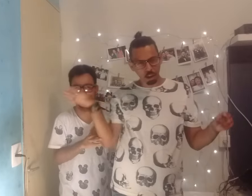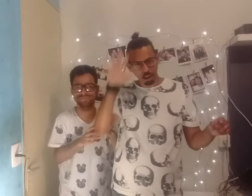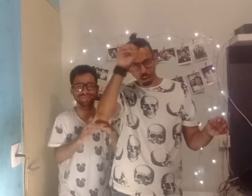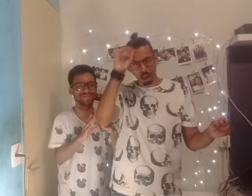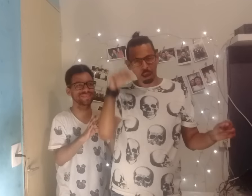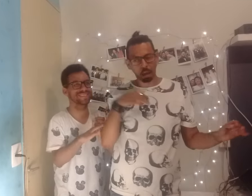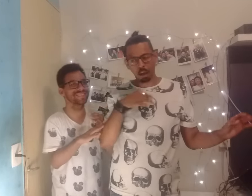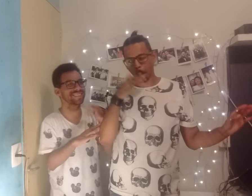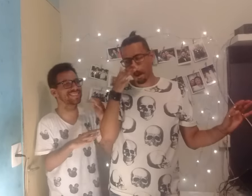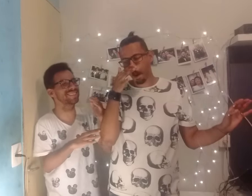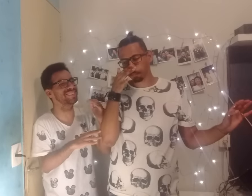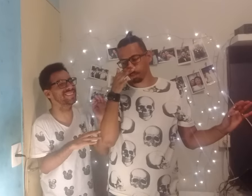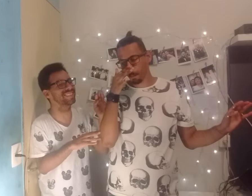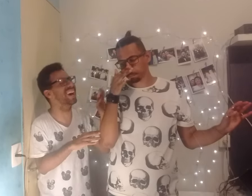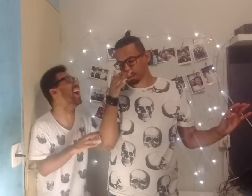Muçulmano e Vidente